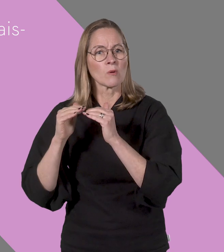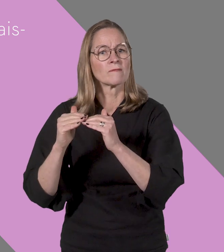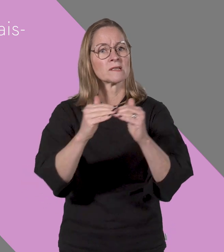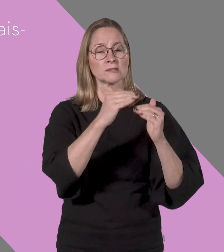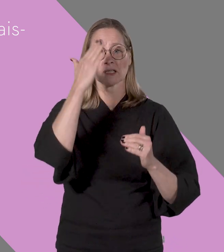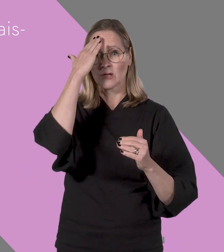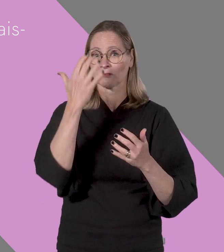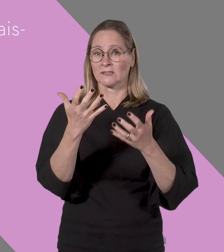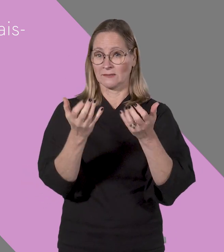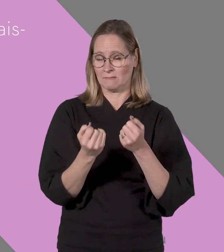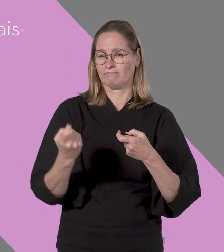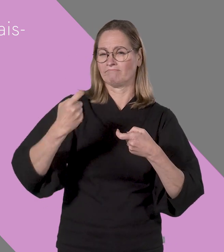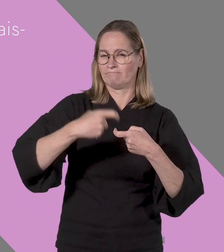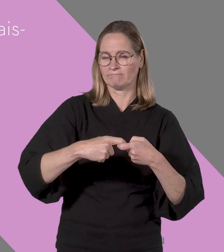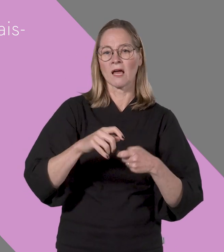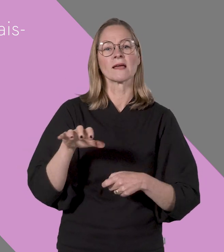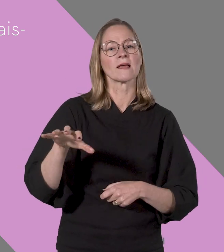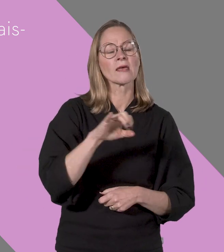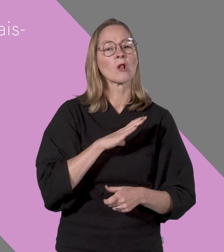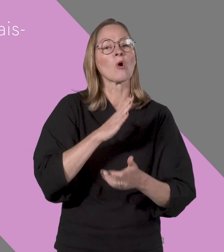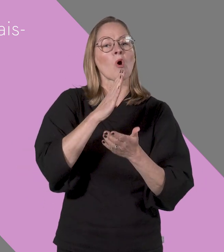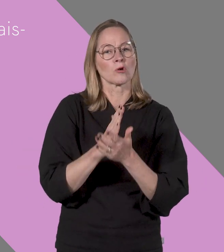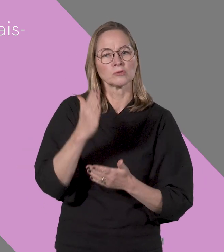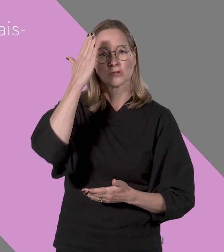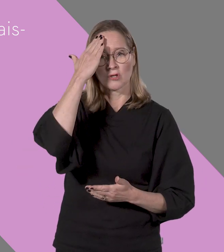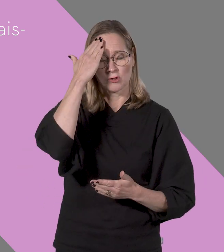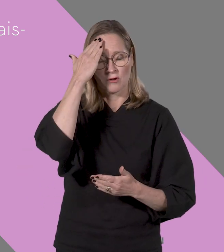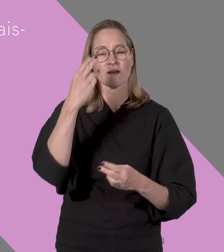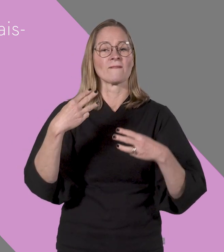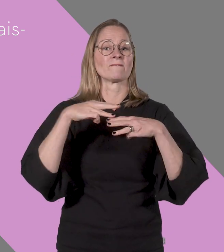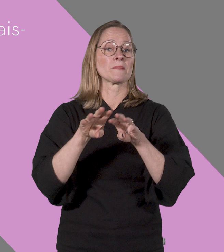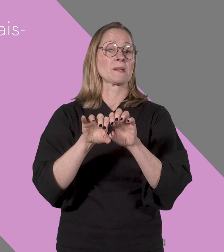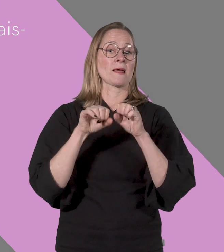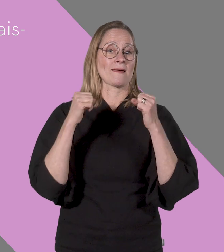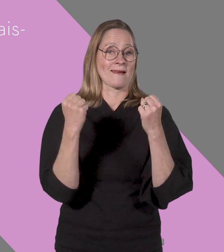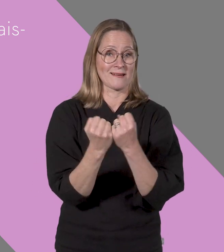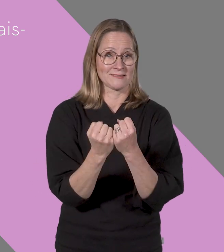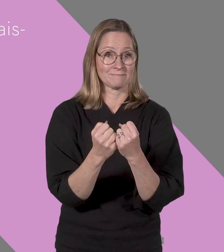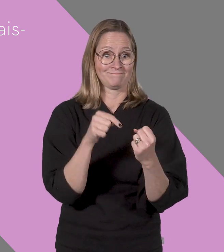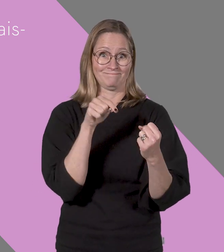yhdenvertaista tiedonsaantia käsittelevässä Kaikilla on oikeus tietoon -webinaarissa, -